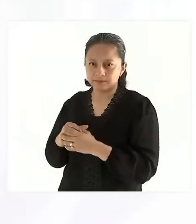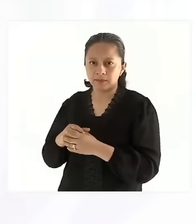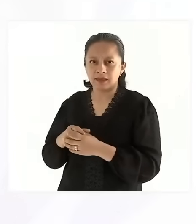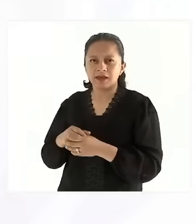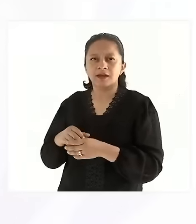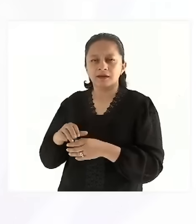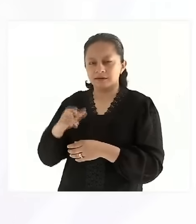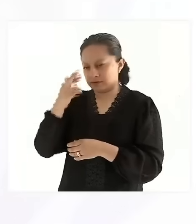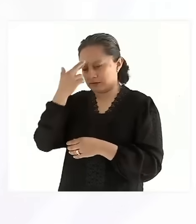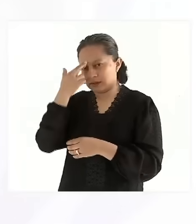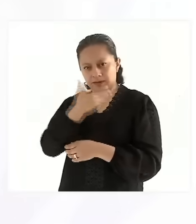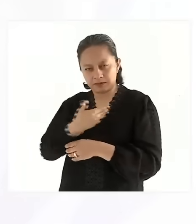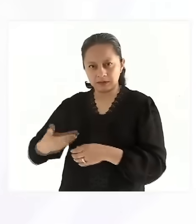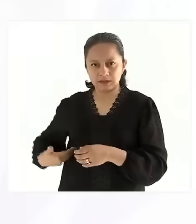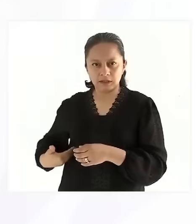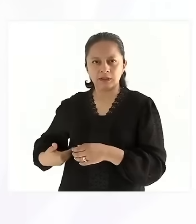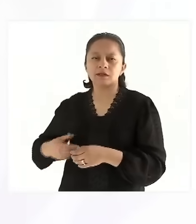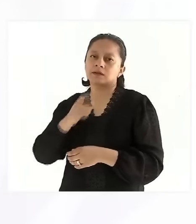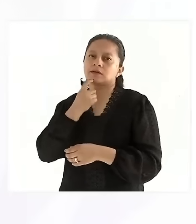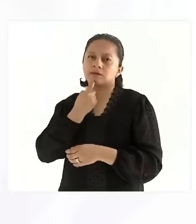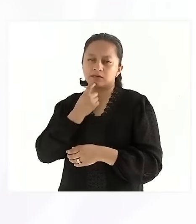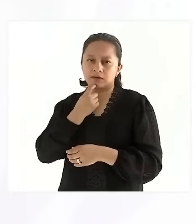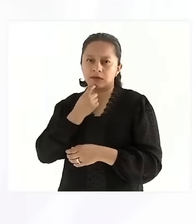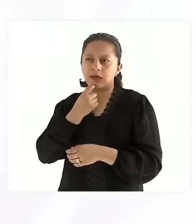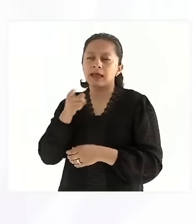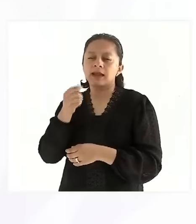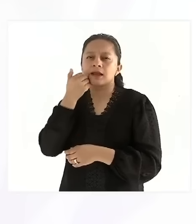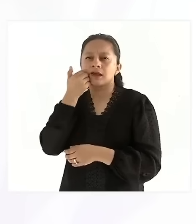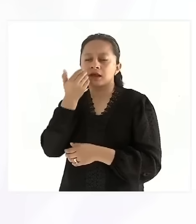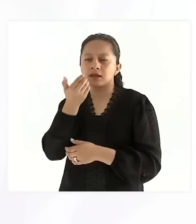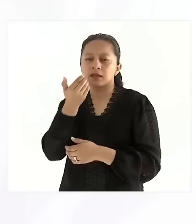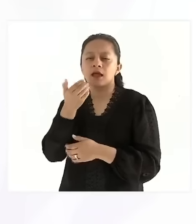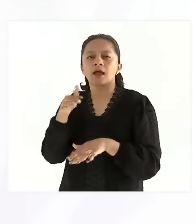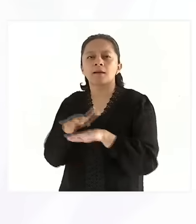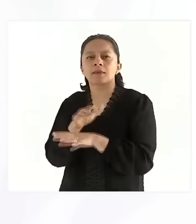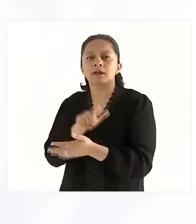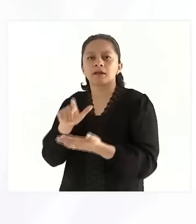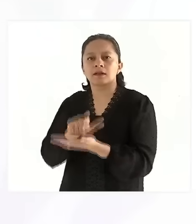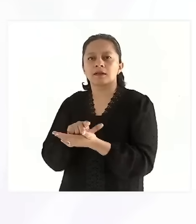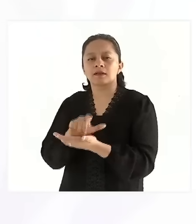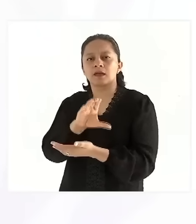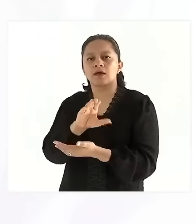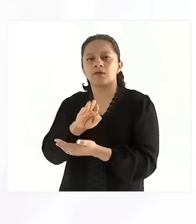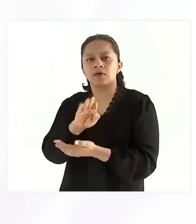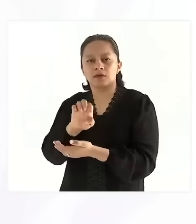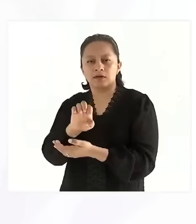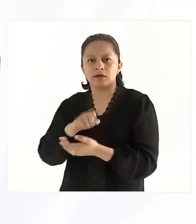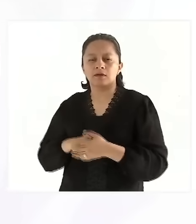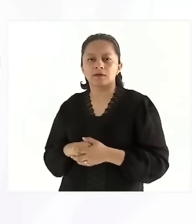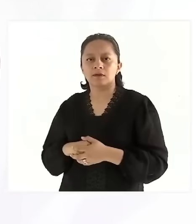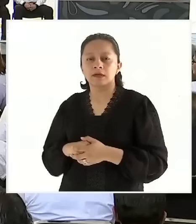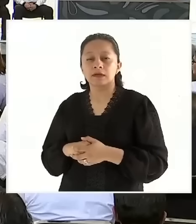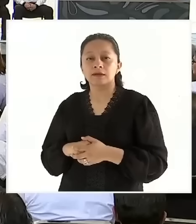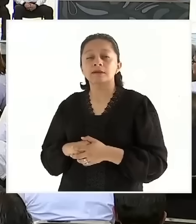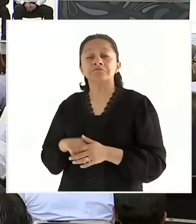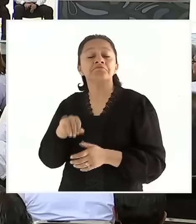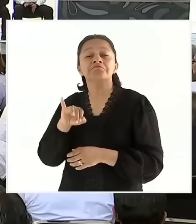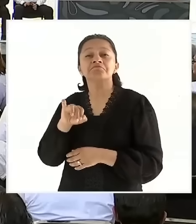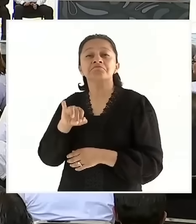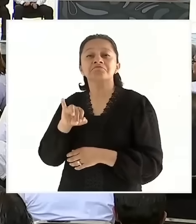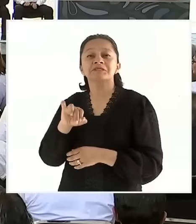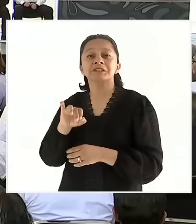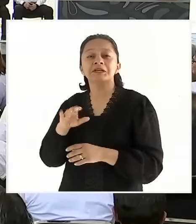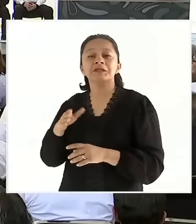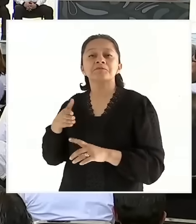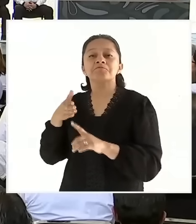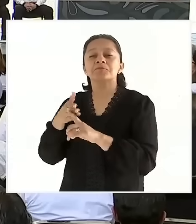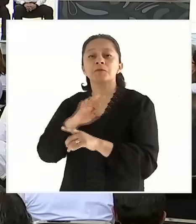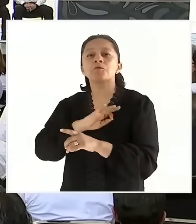el presidente López Obrador quiso cambiar la ley de CFE. Se logró el cambio en el Congreso